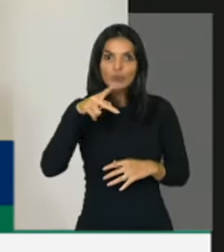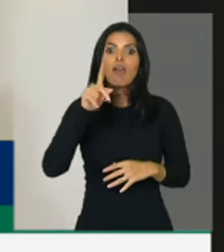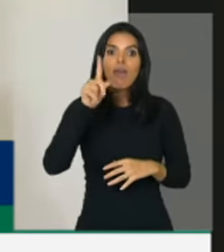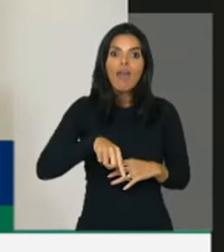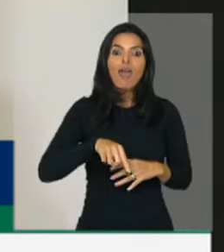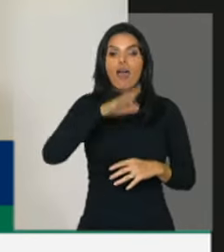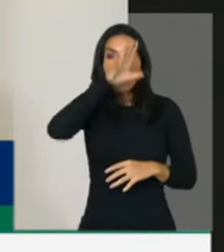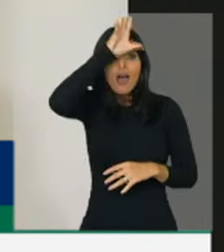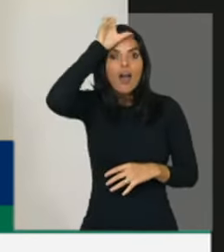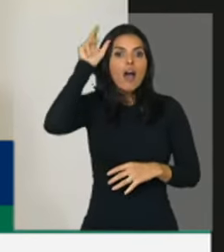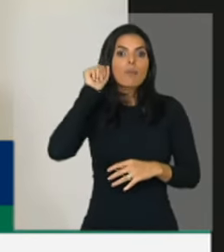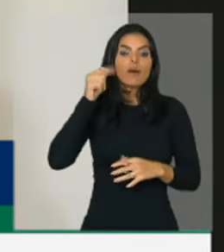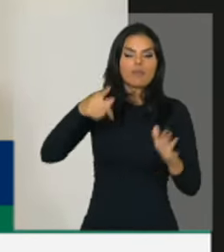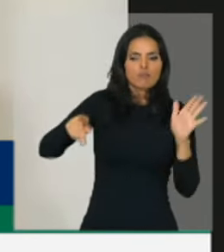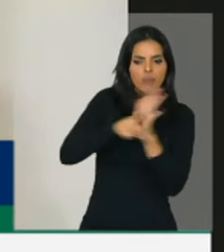INTERNACIONAIS. E NÃO DAQUELES PAÍSES QUE VEM